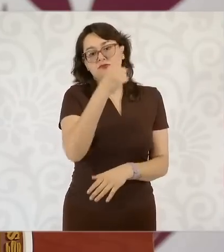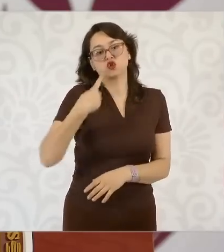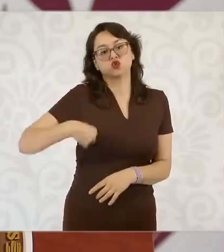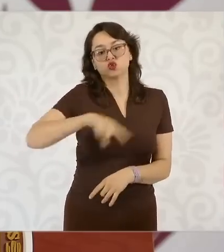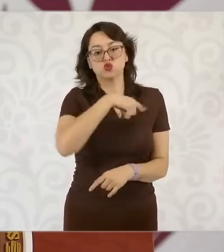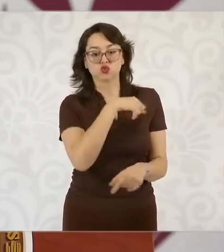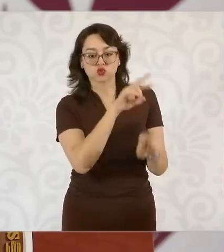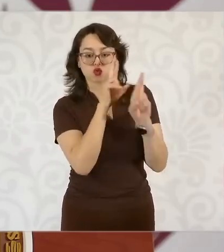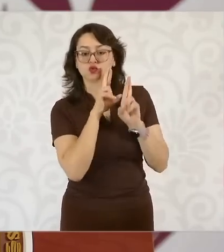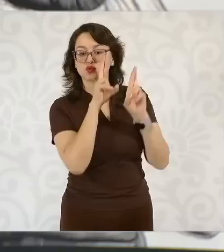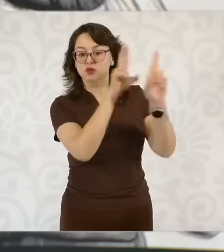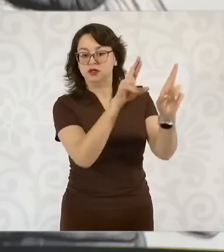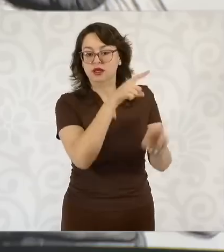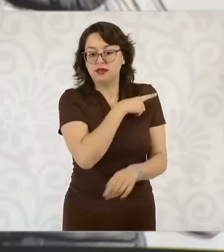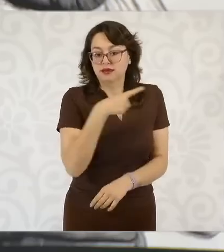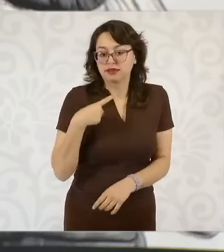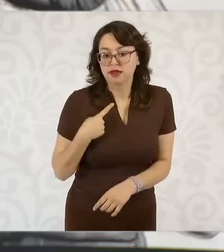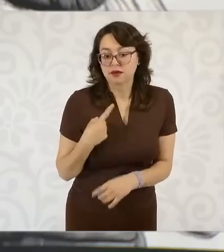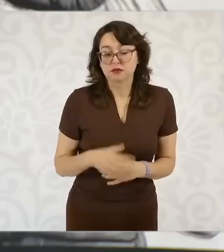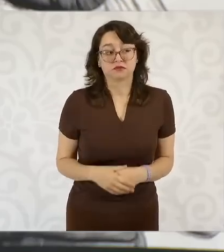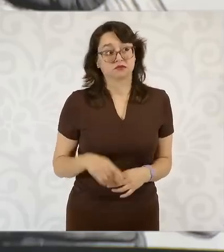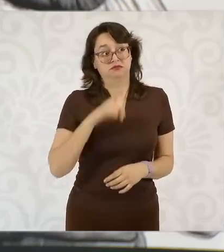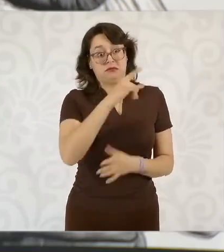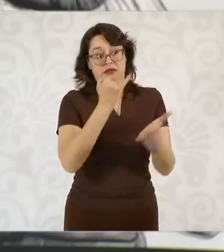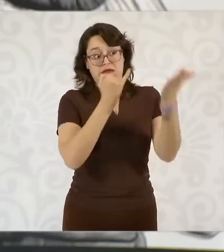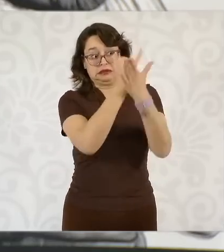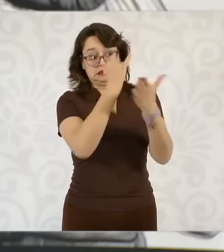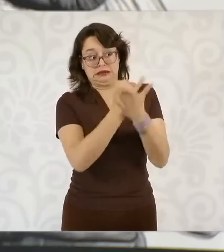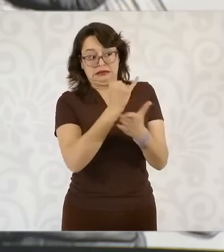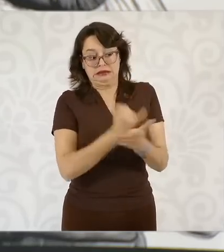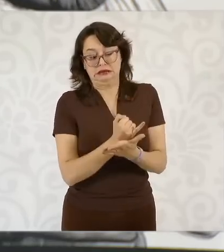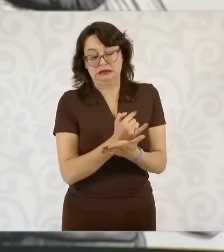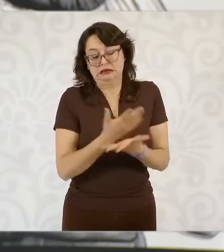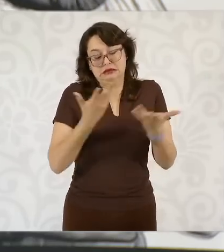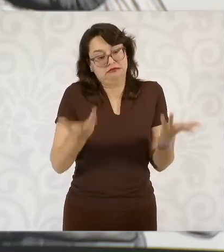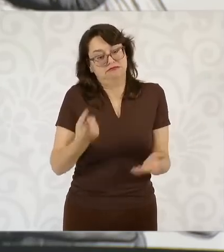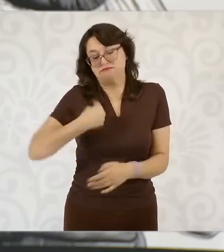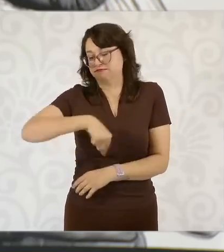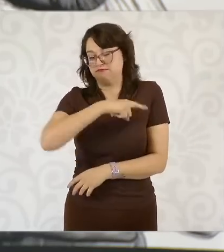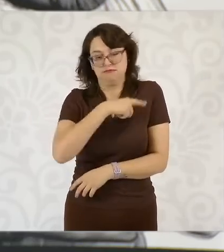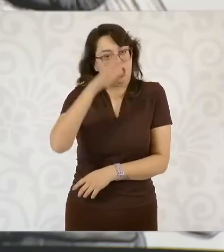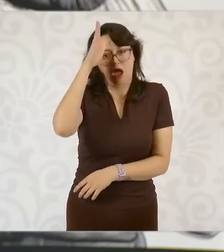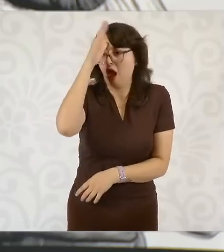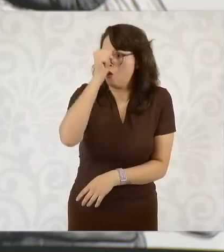de acuerdo en muchas de las decisiones que toma particularmente las que afectan a México pero